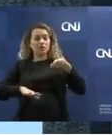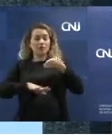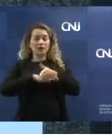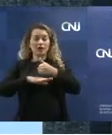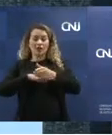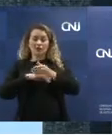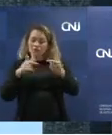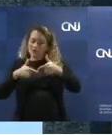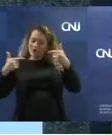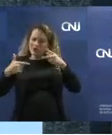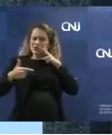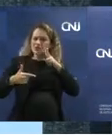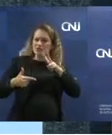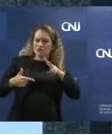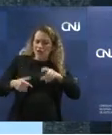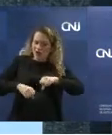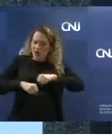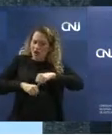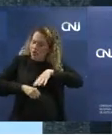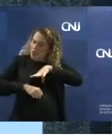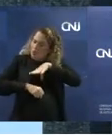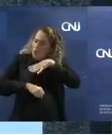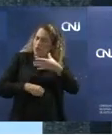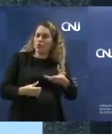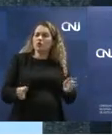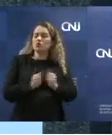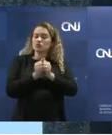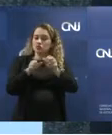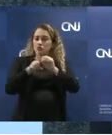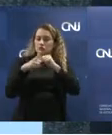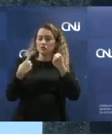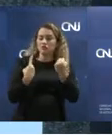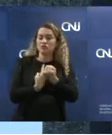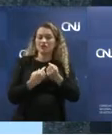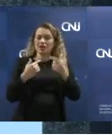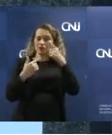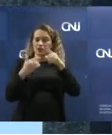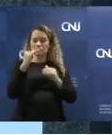junto a estes a sociedade, que supera todas as outras instituições